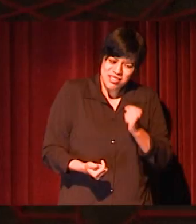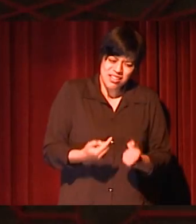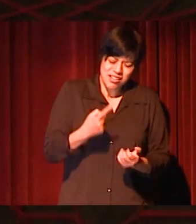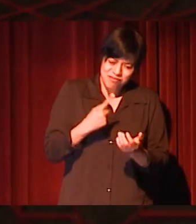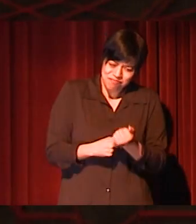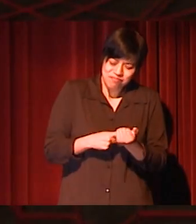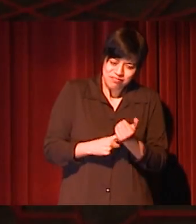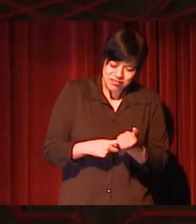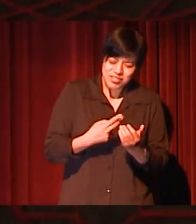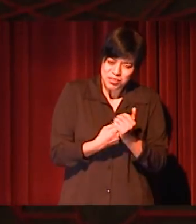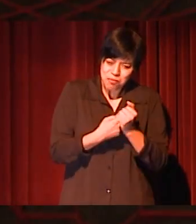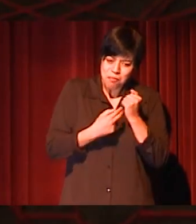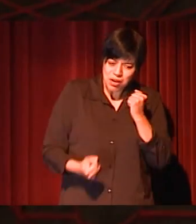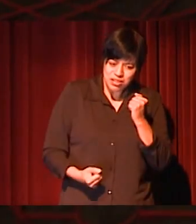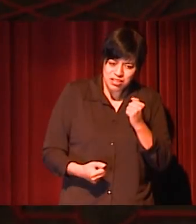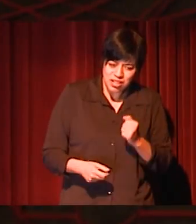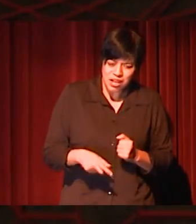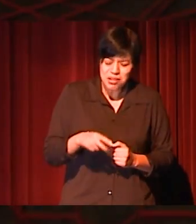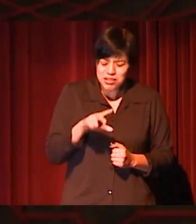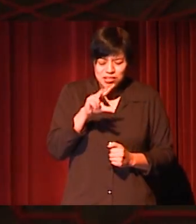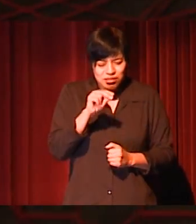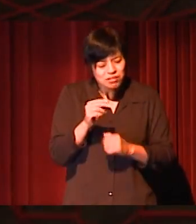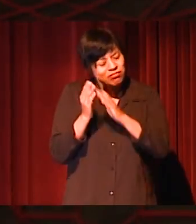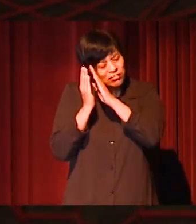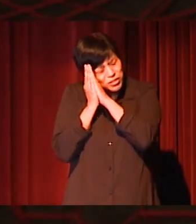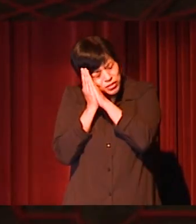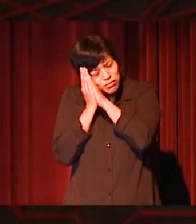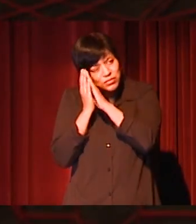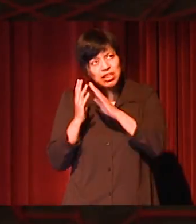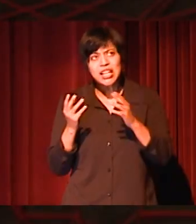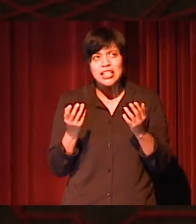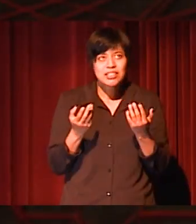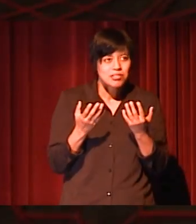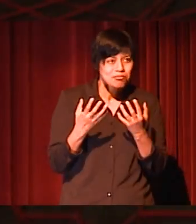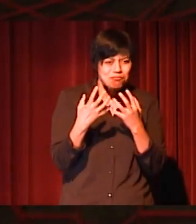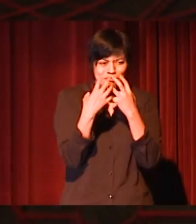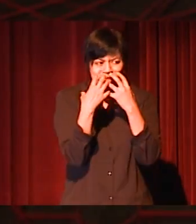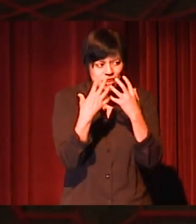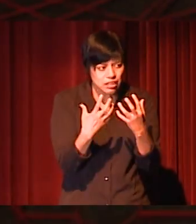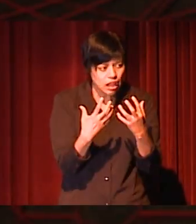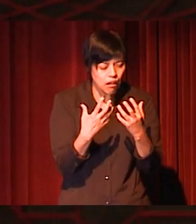y ese vacío que no me dejaba dormir, me gritaba que no hacía lo suficiente.